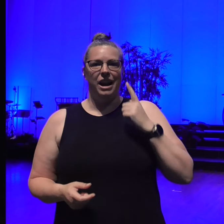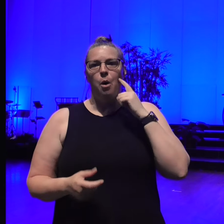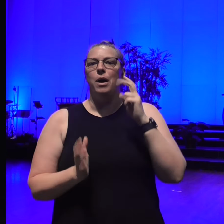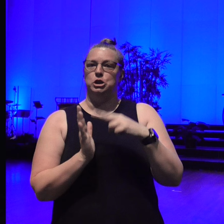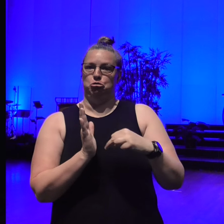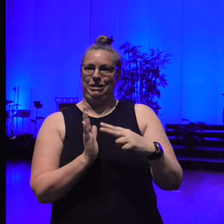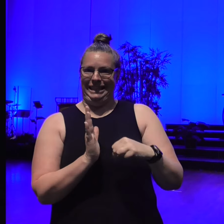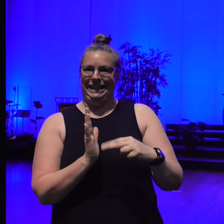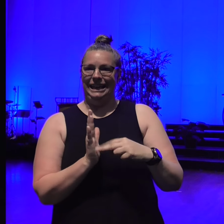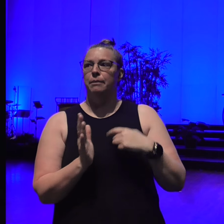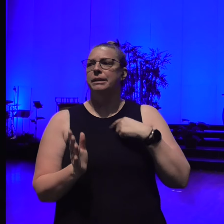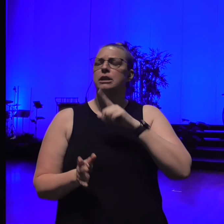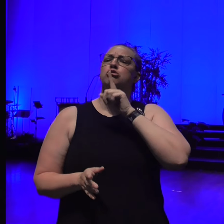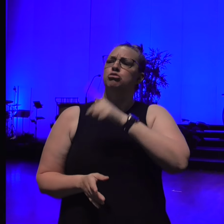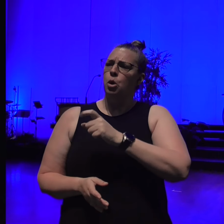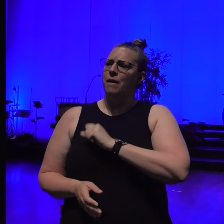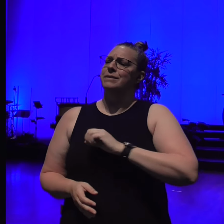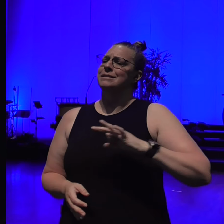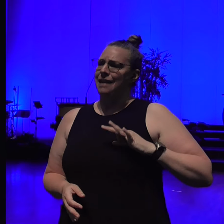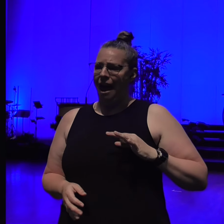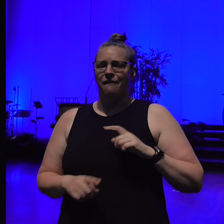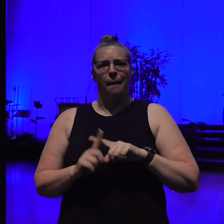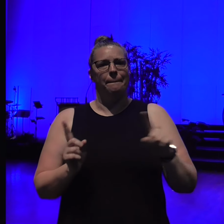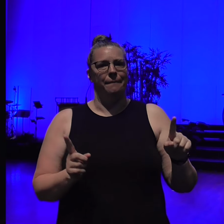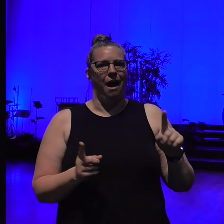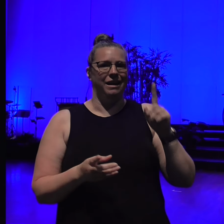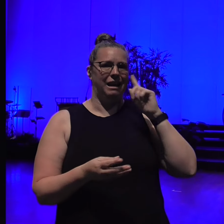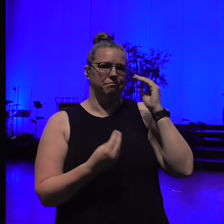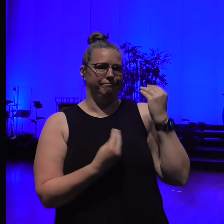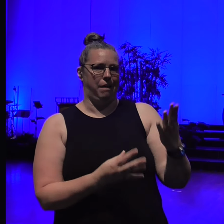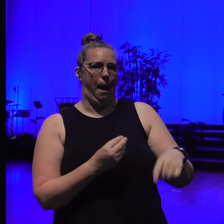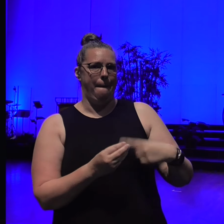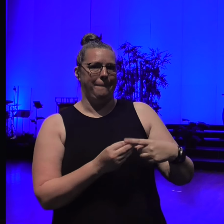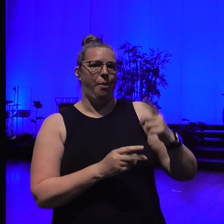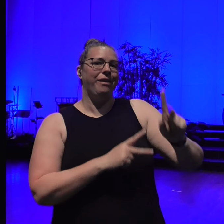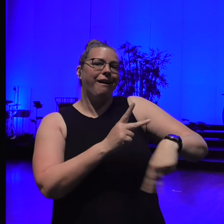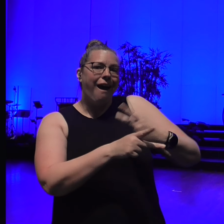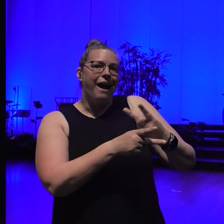verdad del personal pero también uh te dice mucho sobre el tipo de líder y presencia que